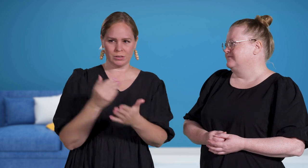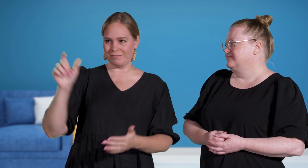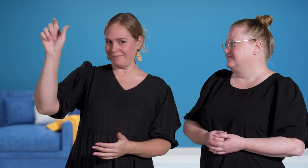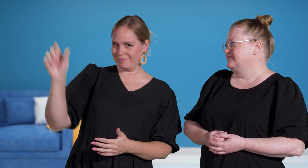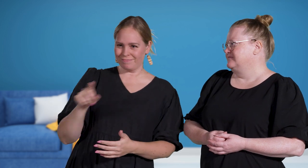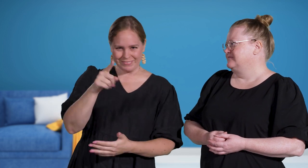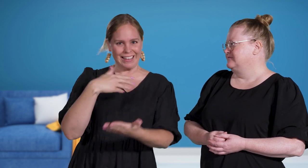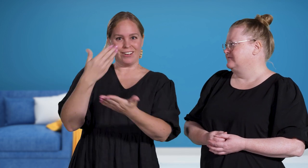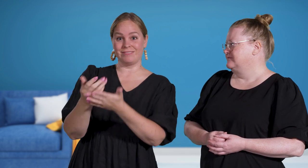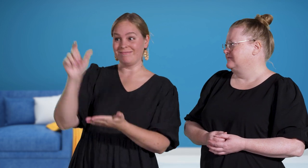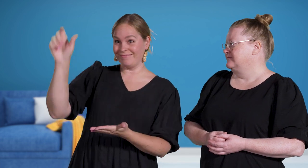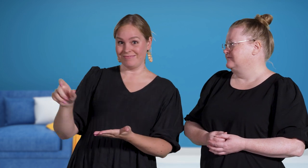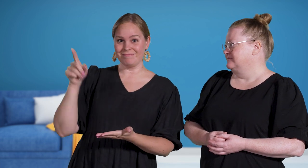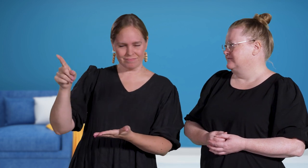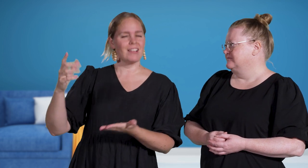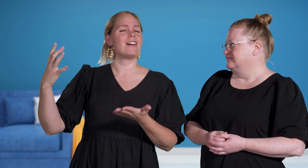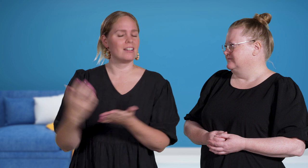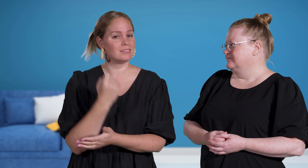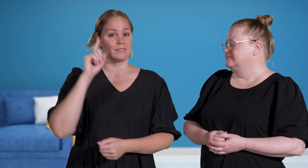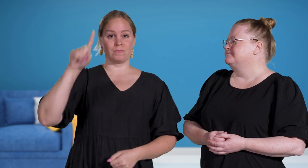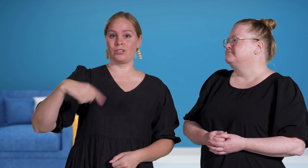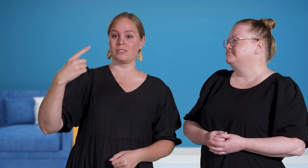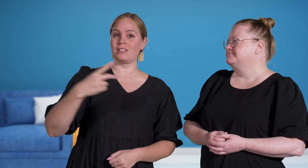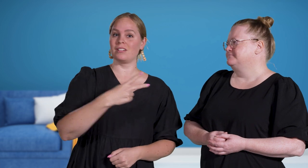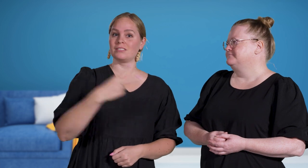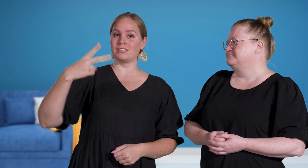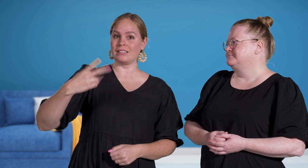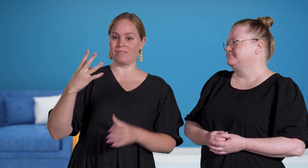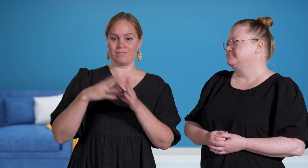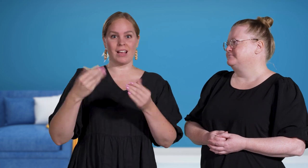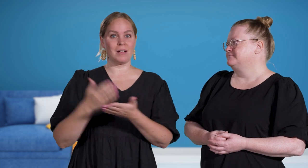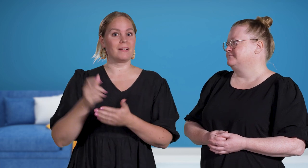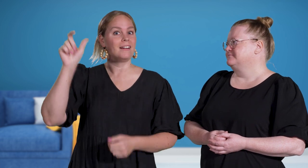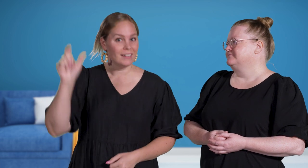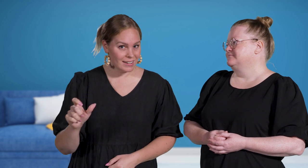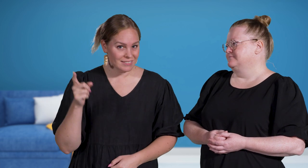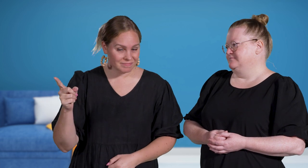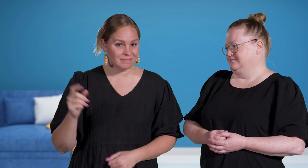miksi ehdottamasi henkilö ansaitsee olla Vuoden vapaaehtoinen.